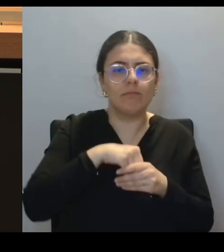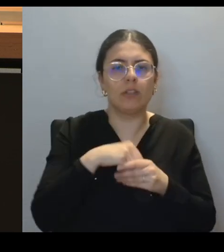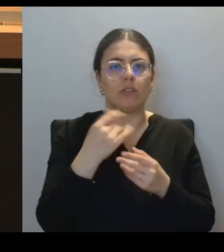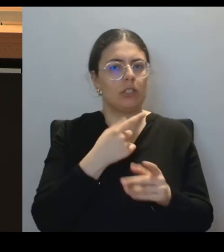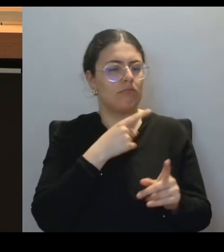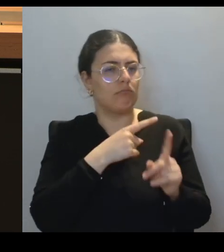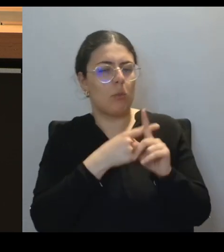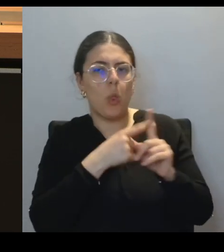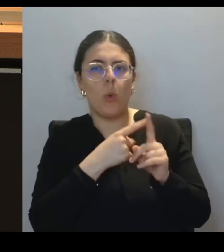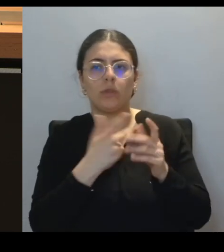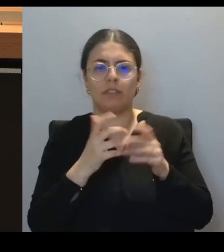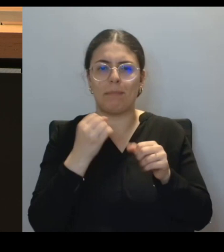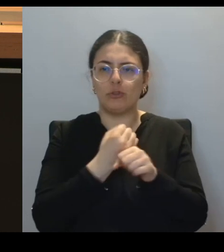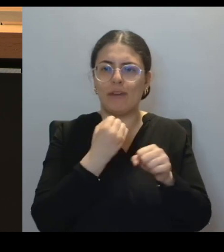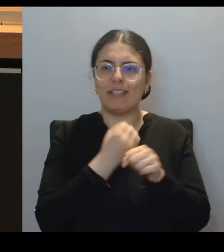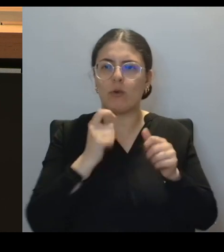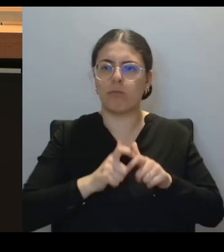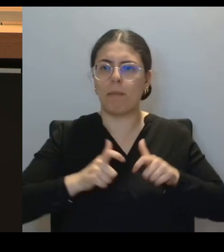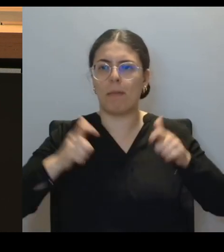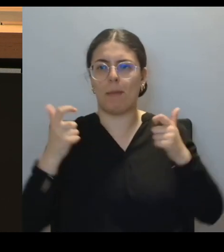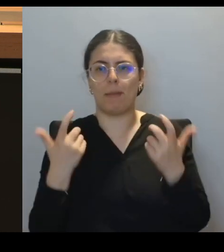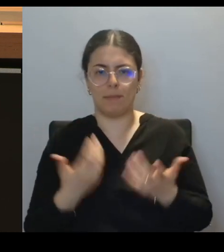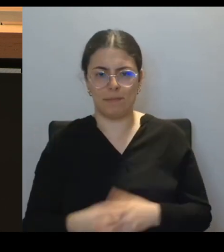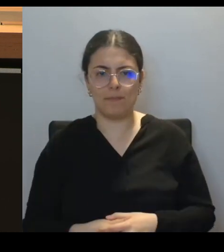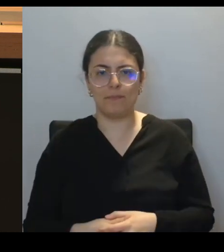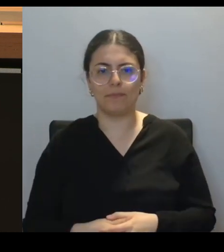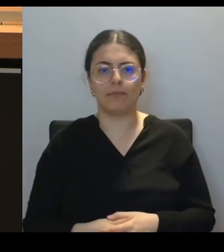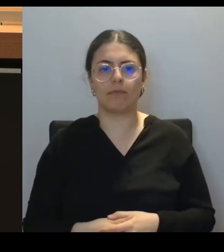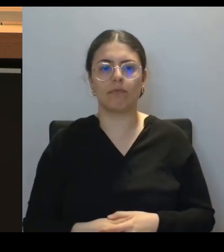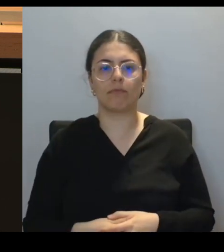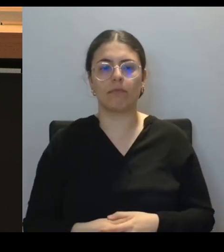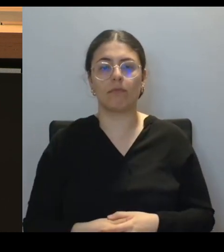Wenn man mit den Menschen ins Gespräch geht, dann ist das Erste, was sie einem erzählen, dass sie keinen Wohnraum finden.